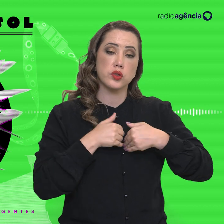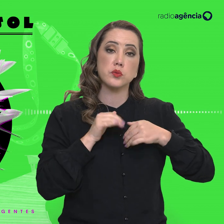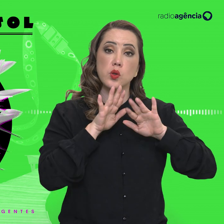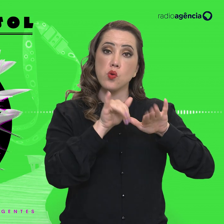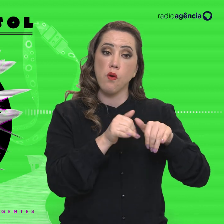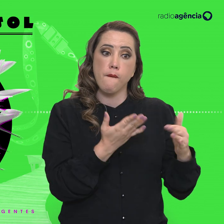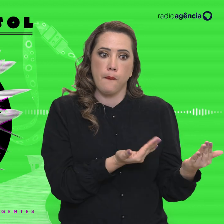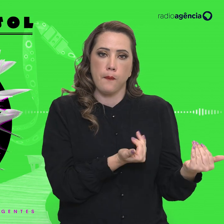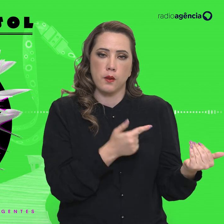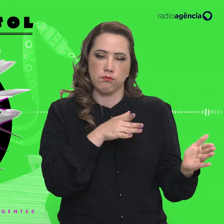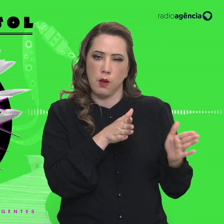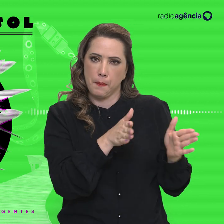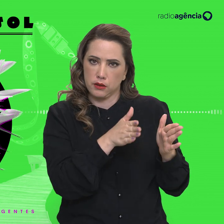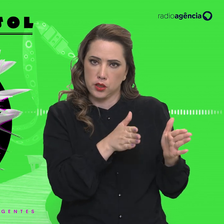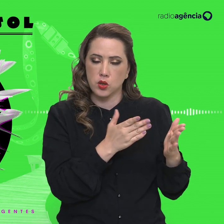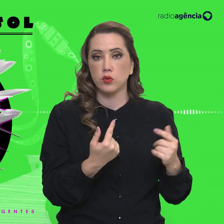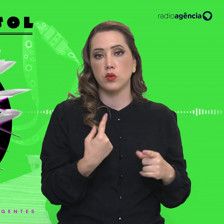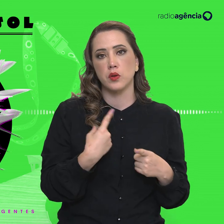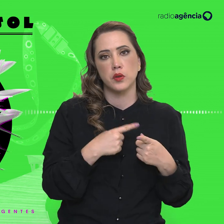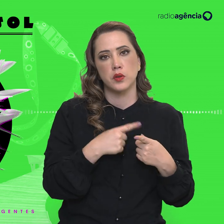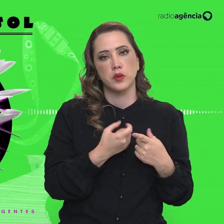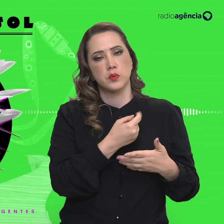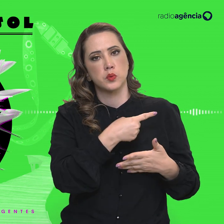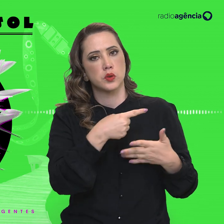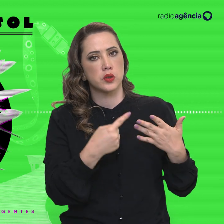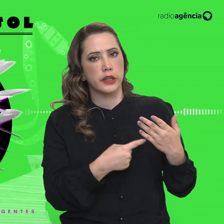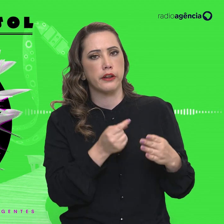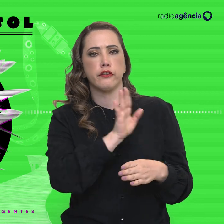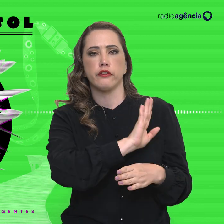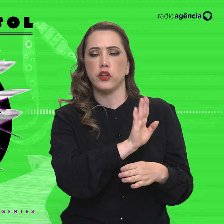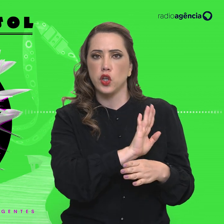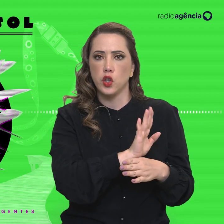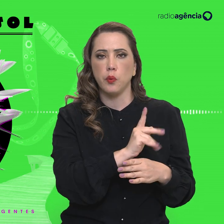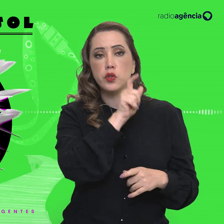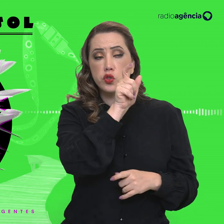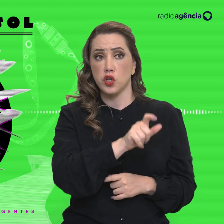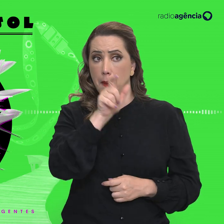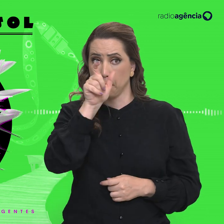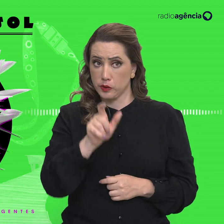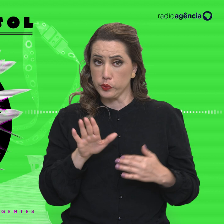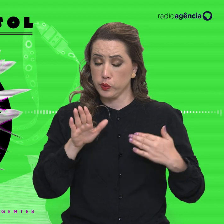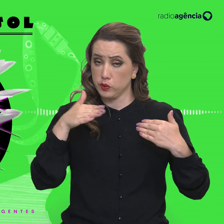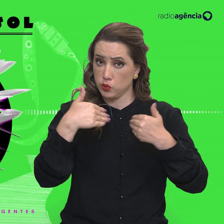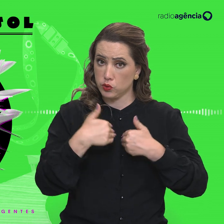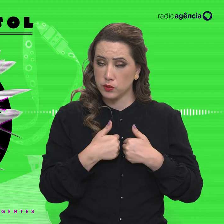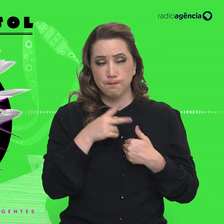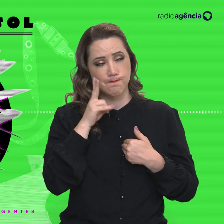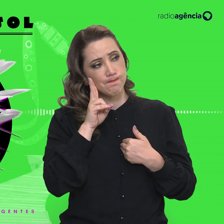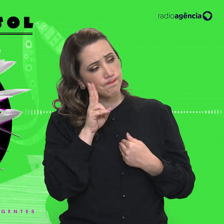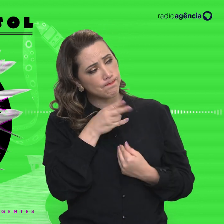por conta de algumas séries e filmes que tinham personagens autistas e, apesar da maioria